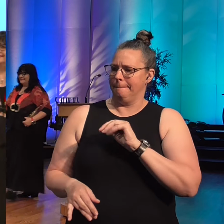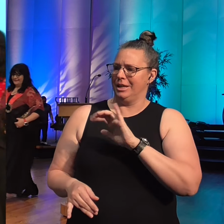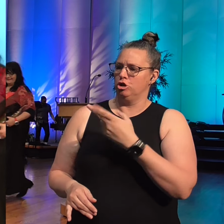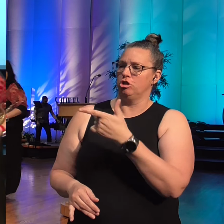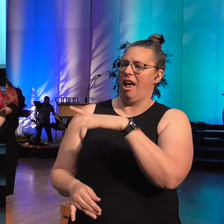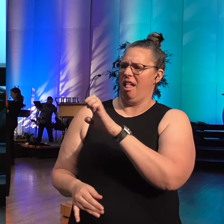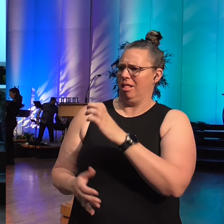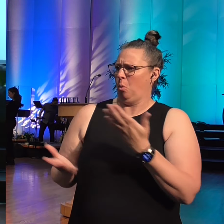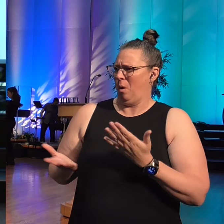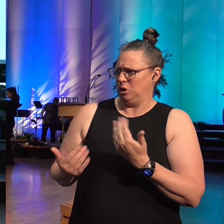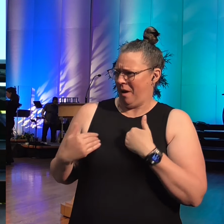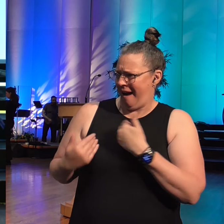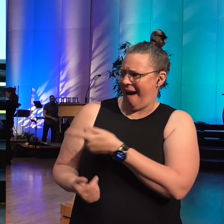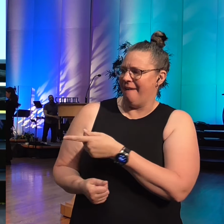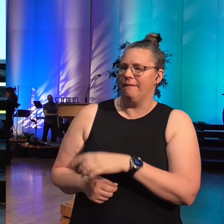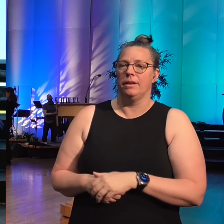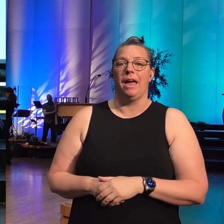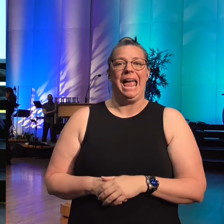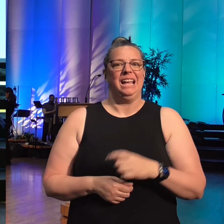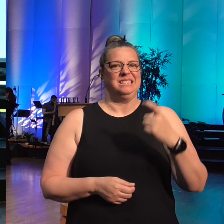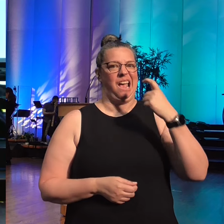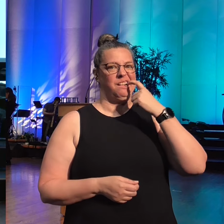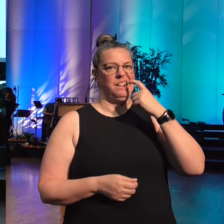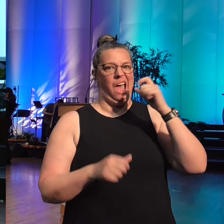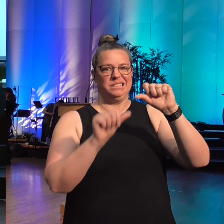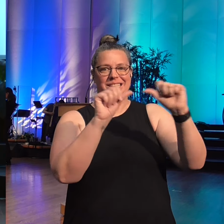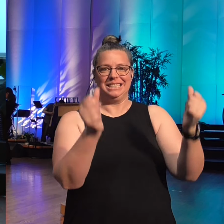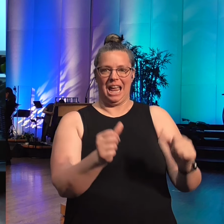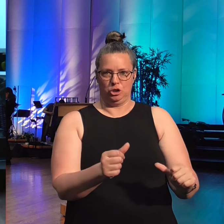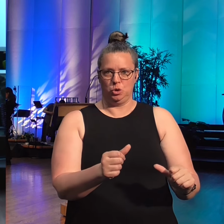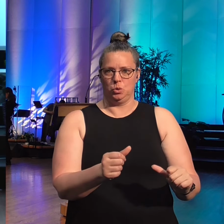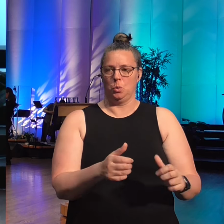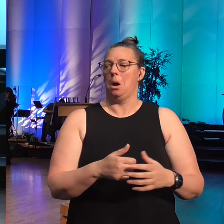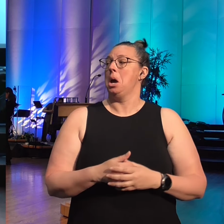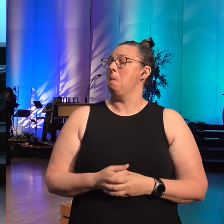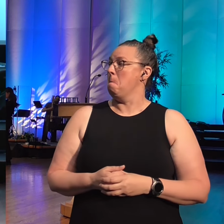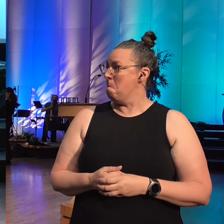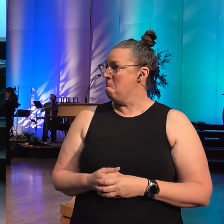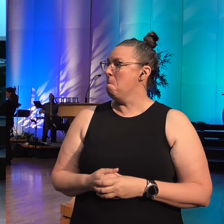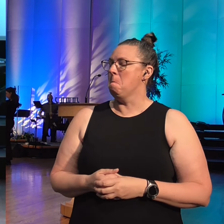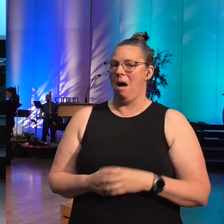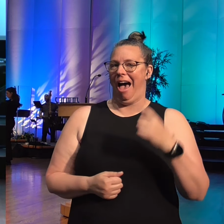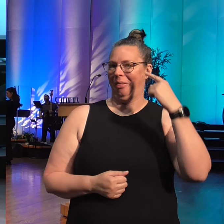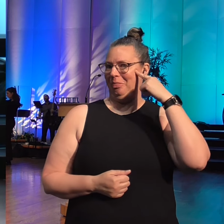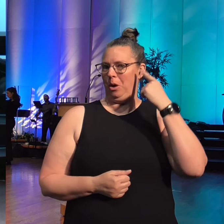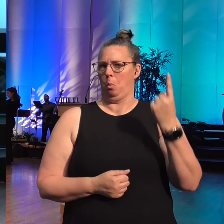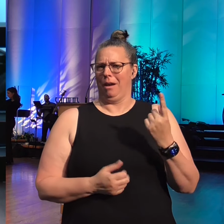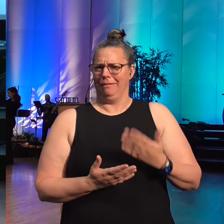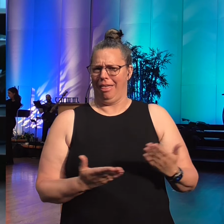ahí en tu mano? Es una estatua de cristal Muy bien Tenemos Creo que una de las cosas por las que